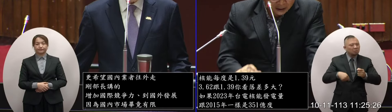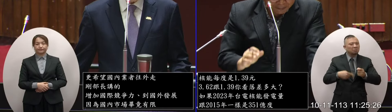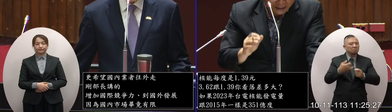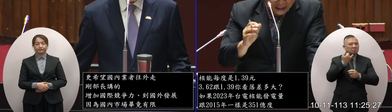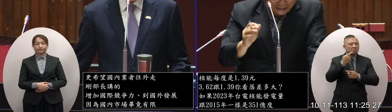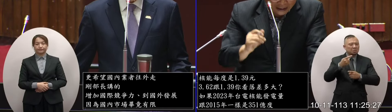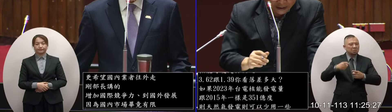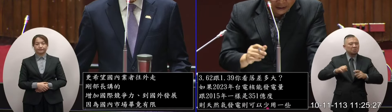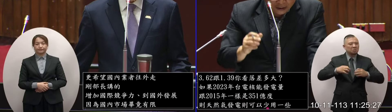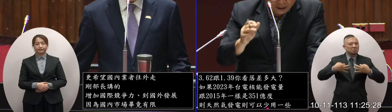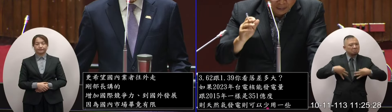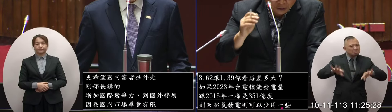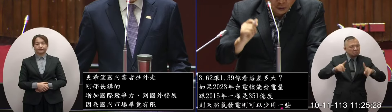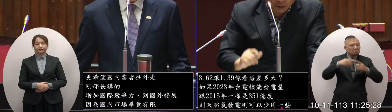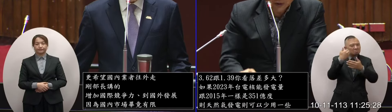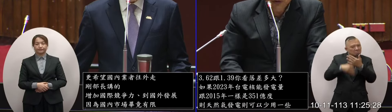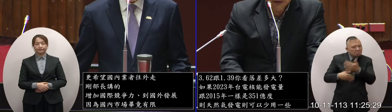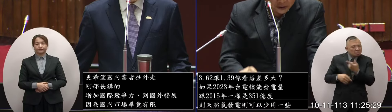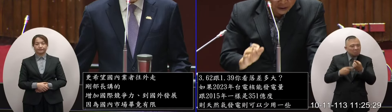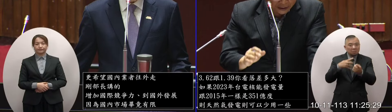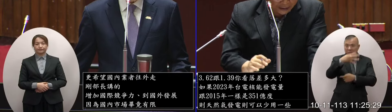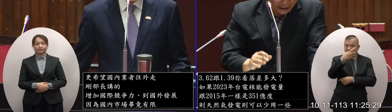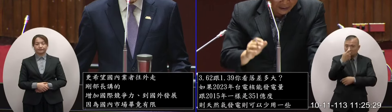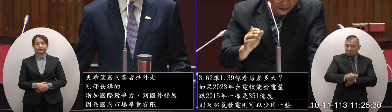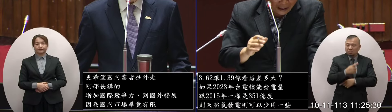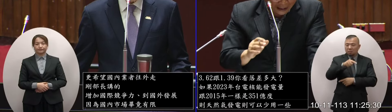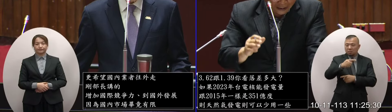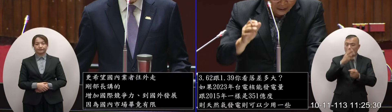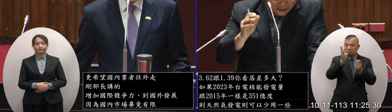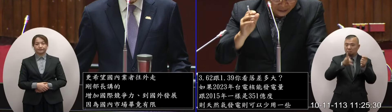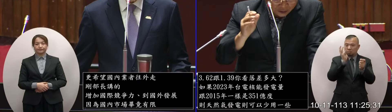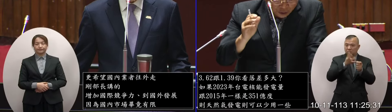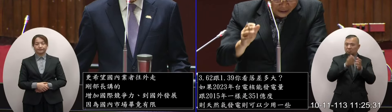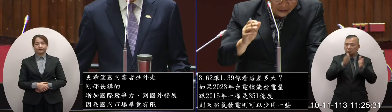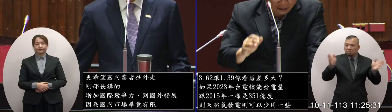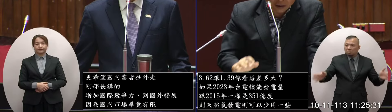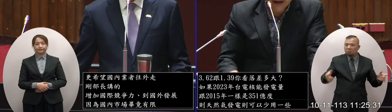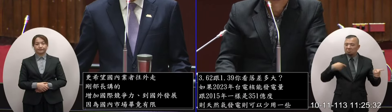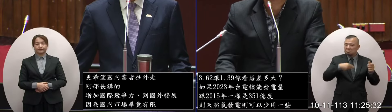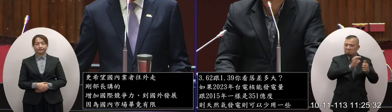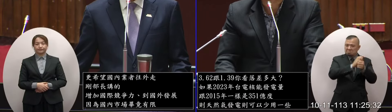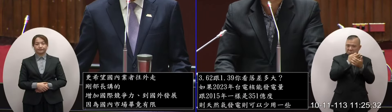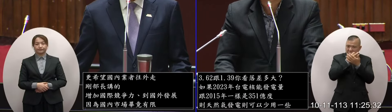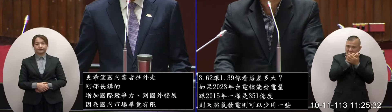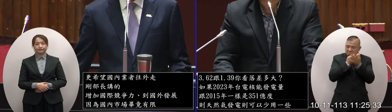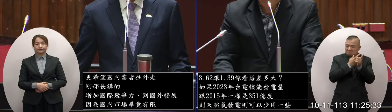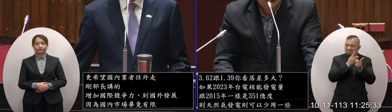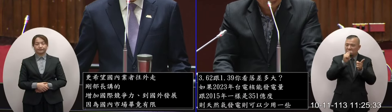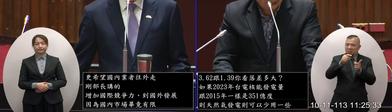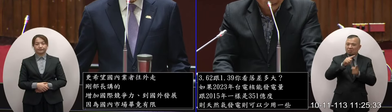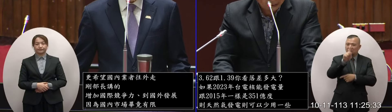這邊再打個折 保守四年下來 最少可以少虧損 1200億